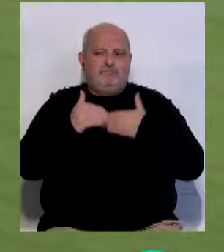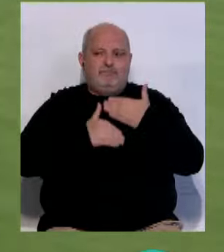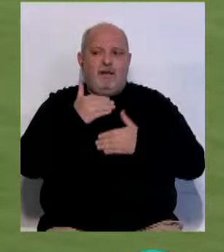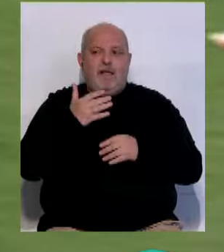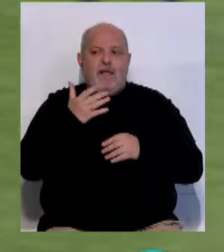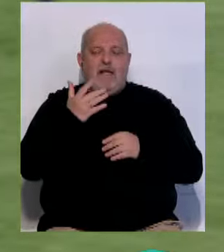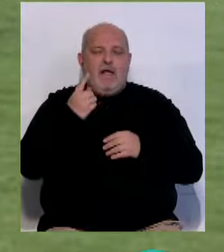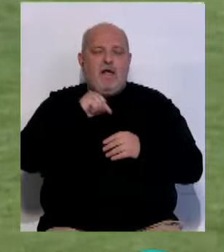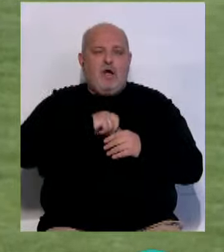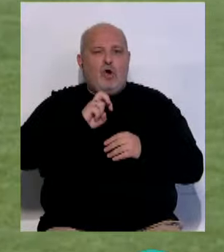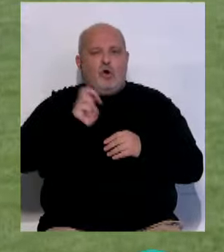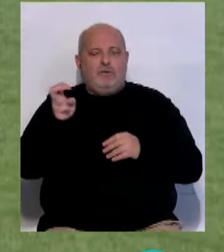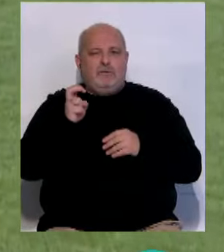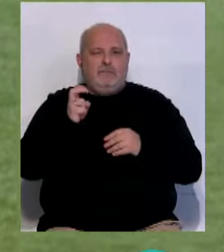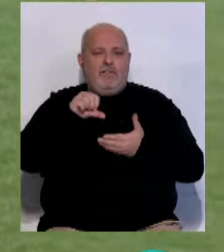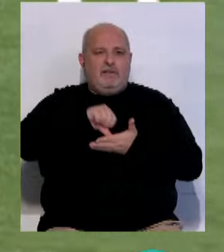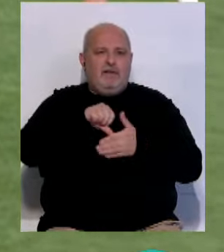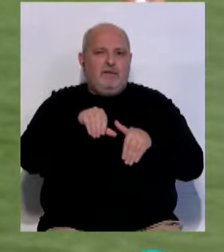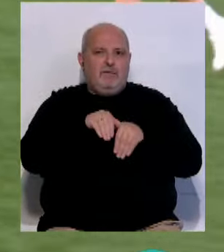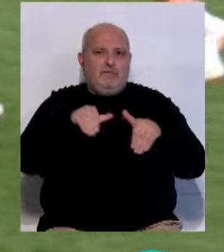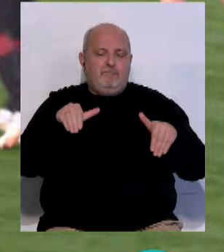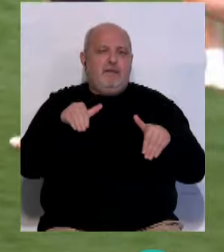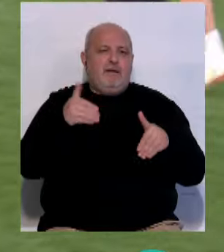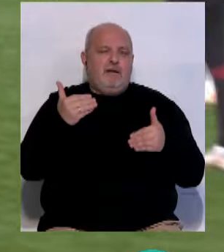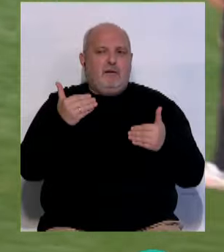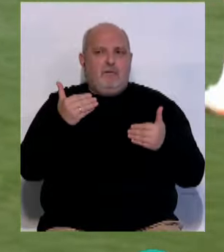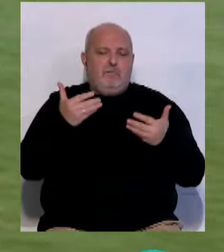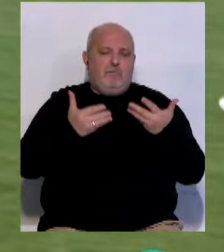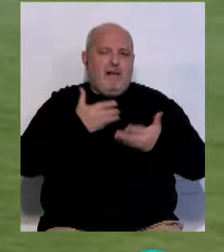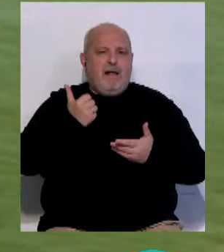que tienes otras que como central también son muy importantes y aprovechables pero es un jugador